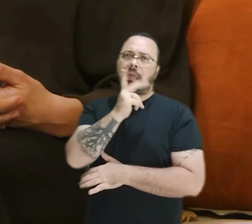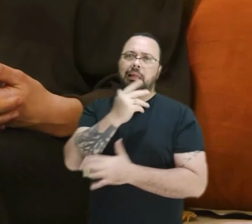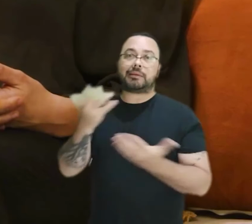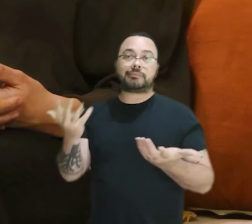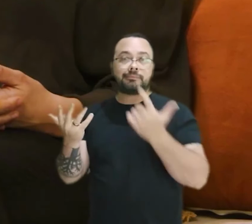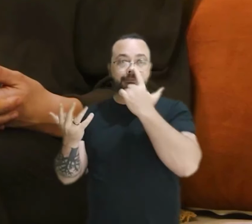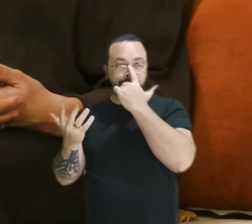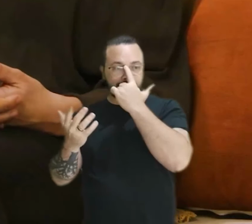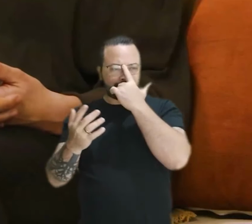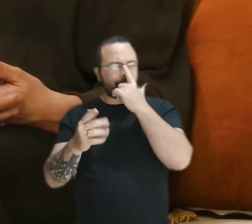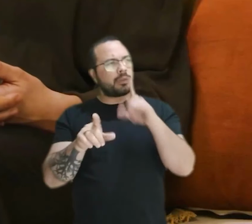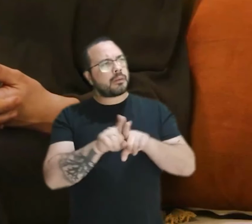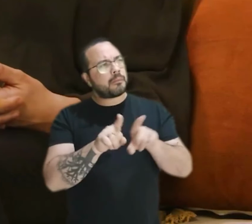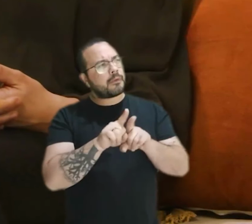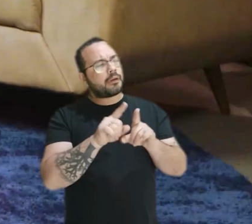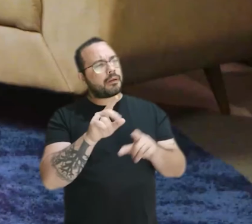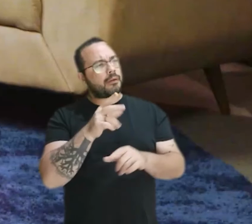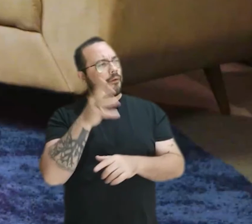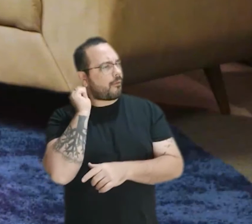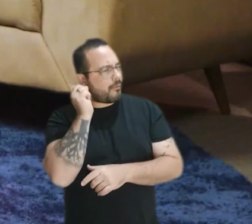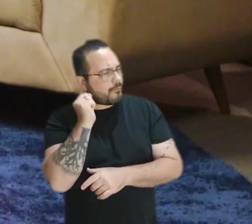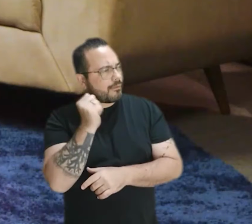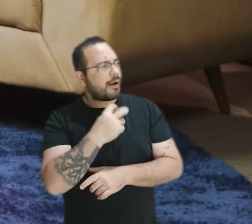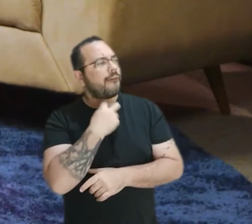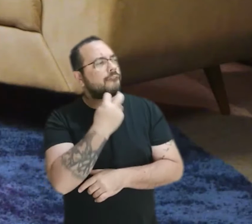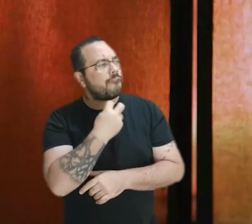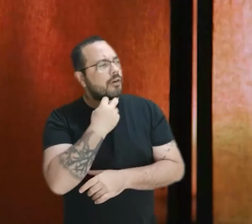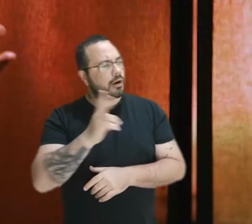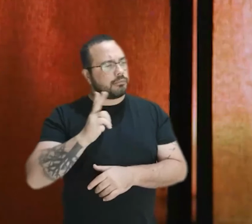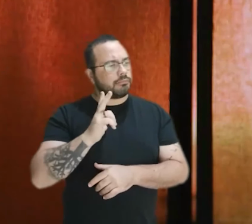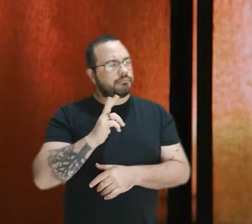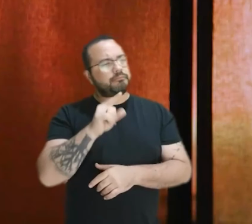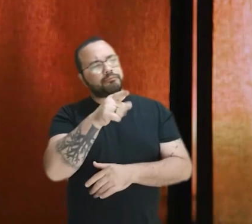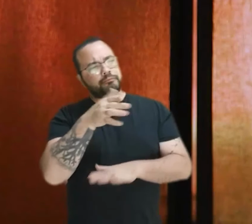Se escutar, né? - Sim. E você tem frequentado esse... Você falou que você frequenta,